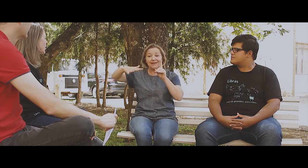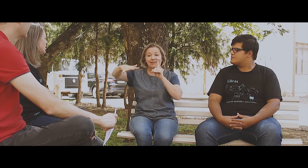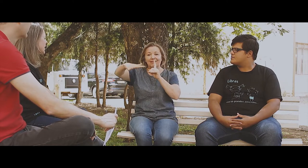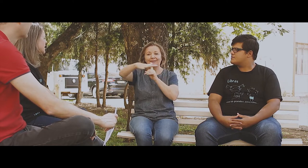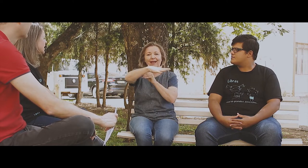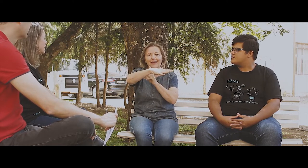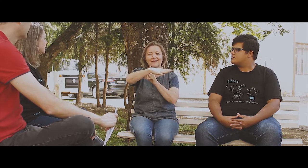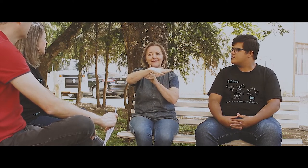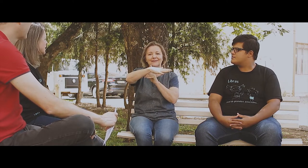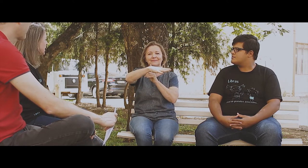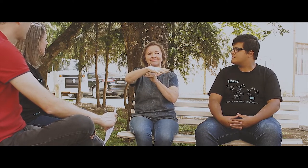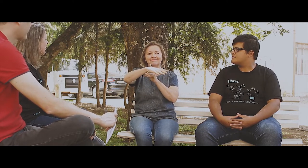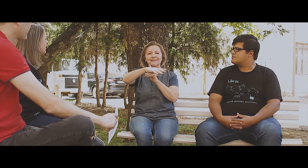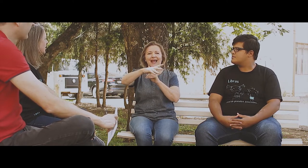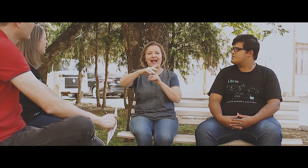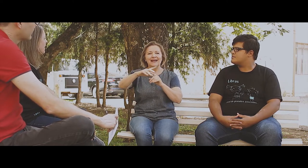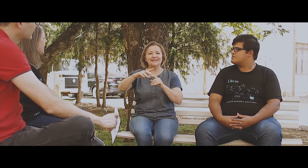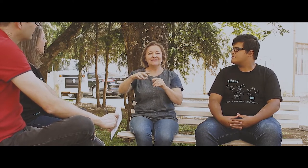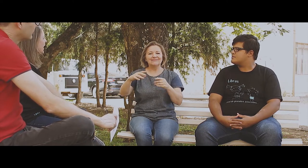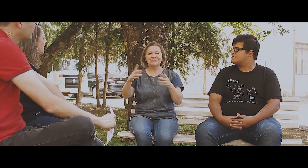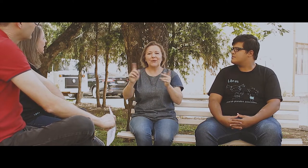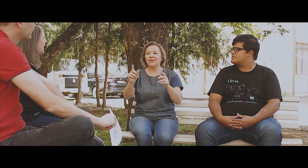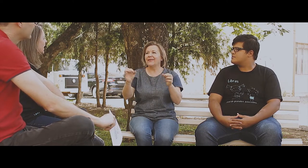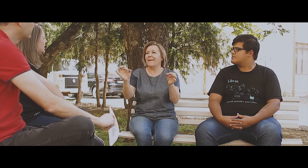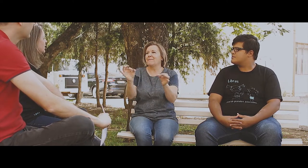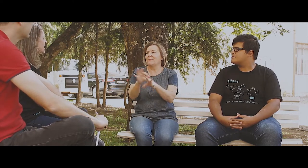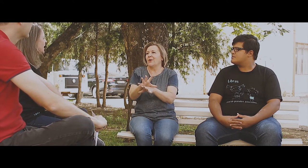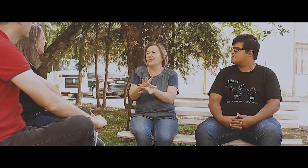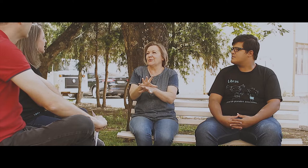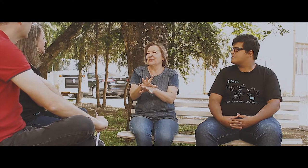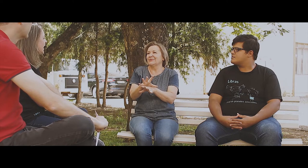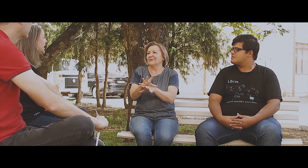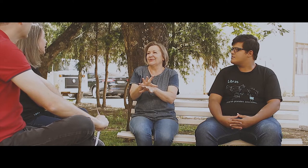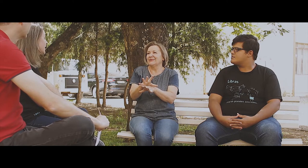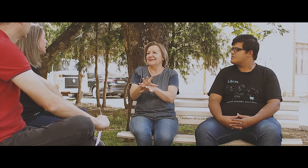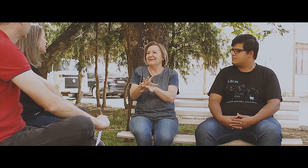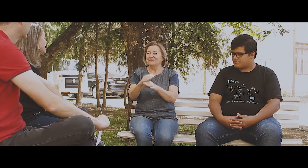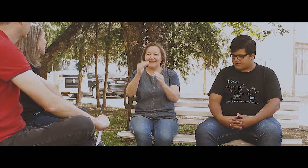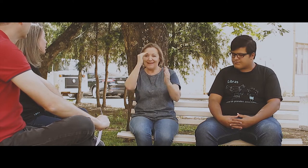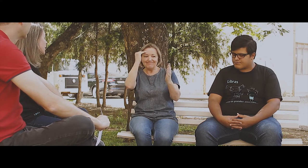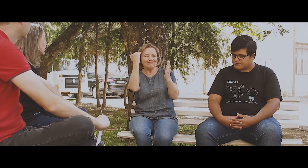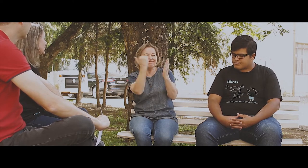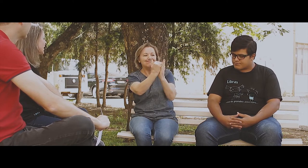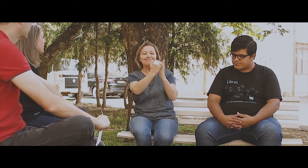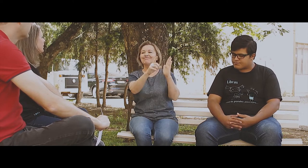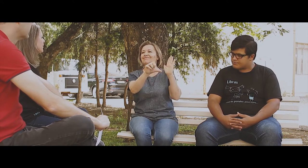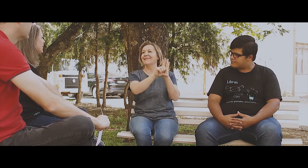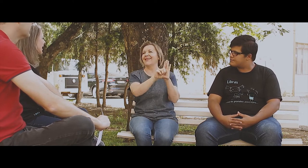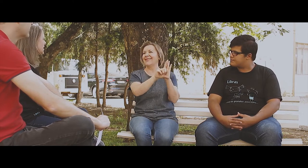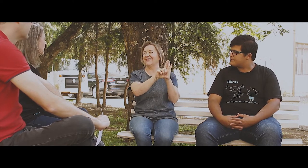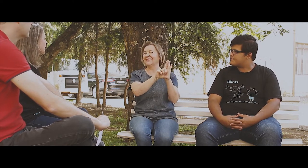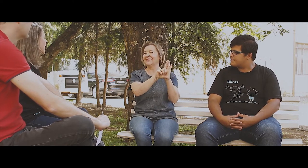acontece? Infelizmente a sociedade ainda não está pronta para respeitar